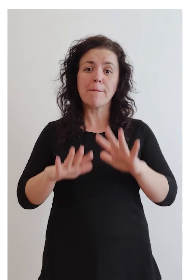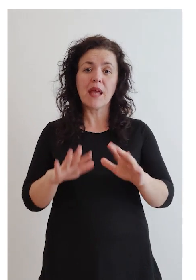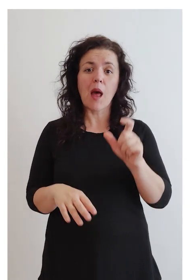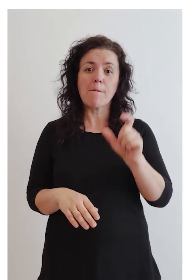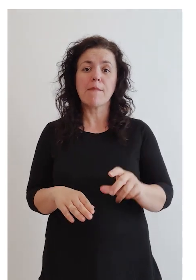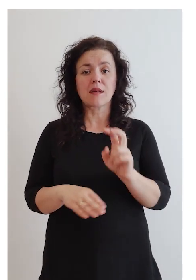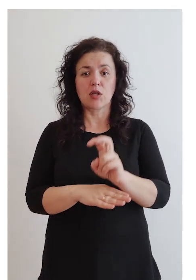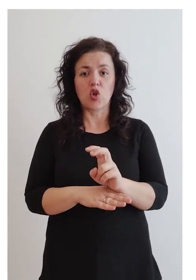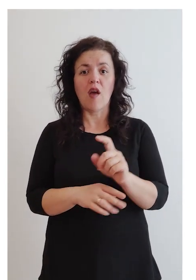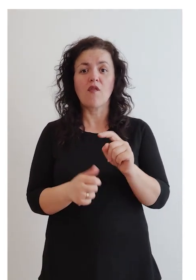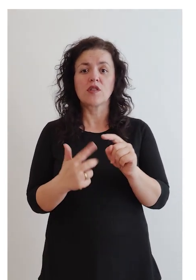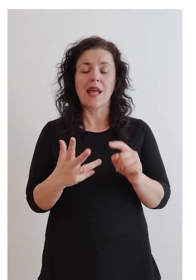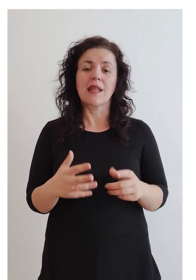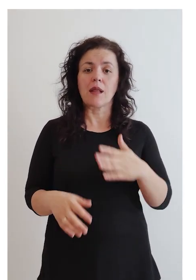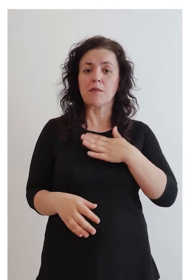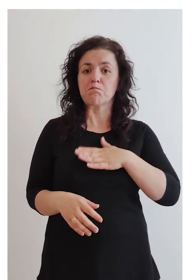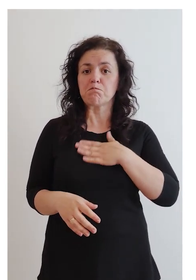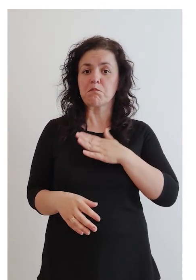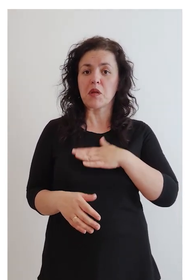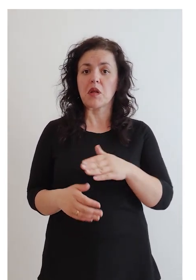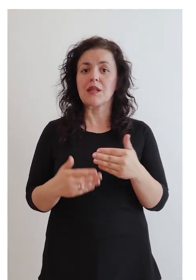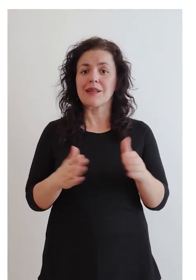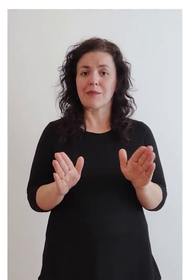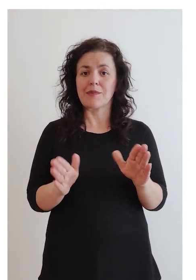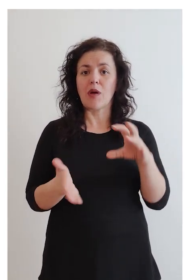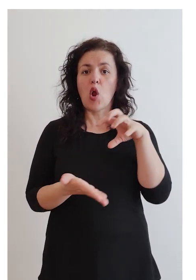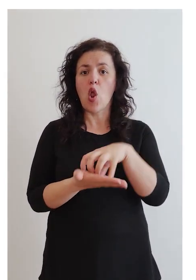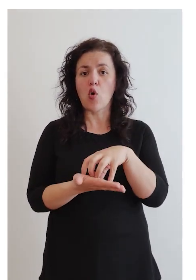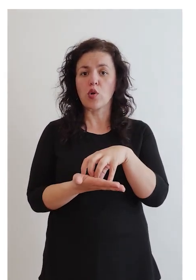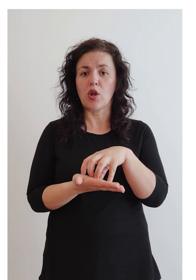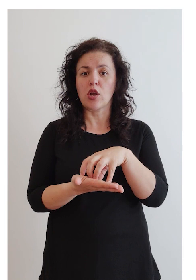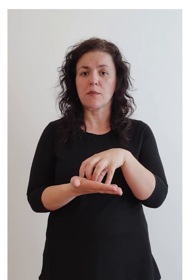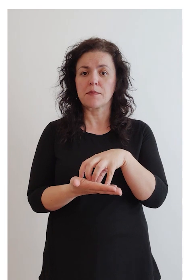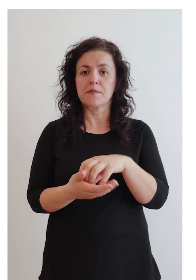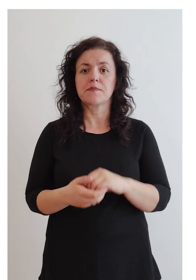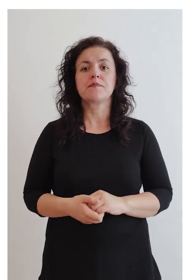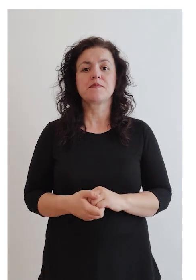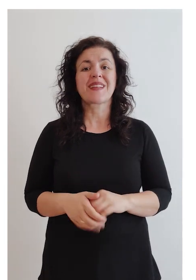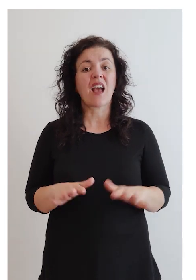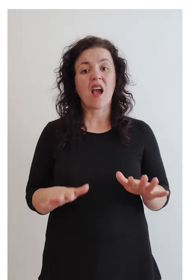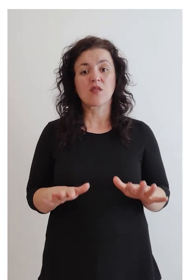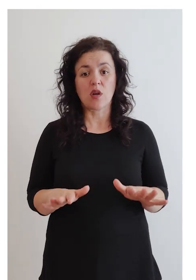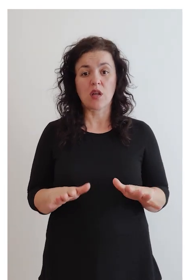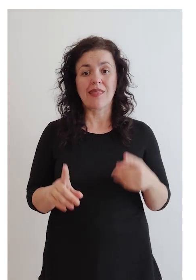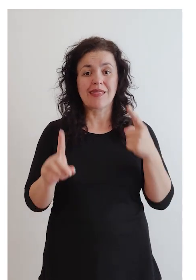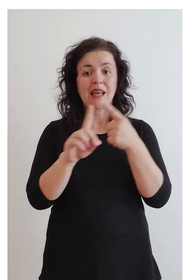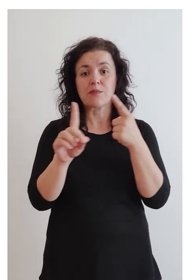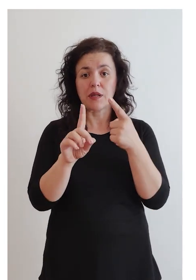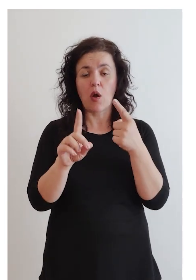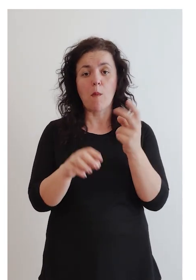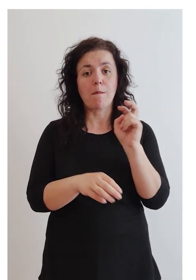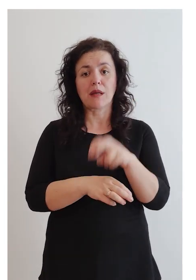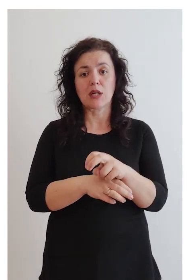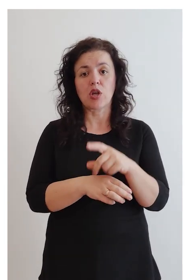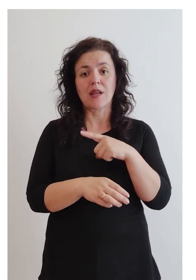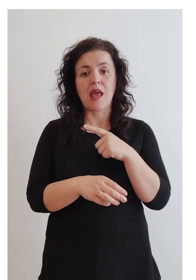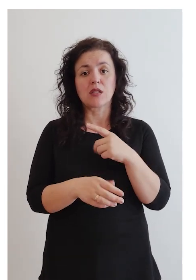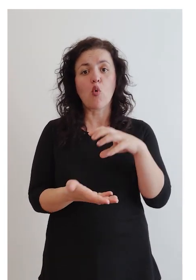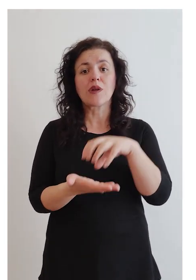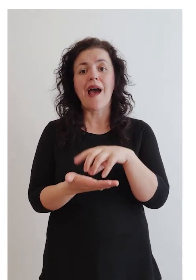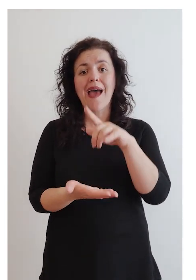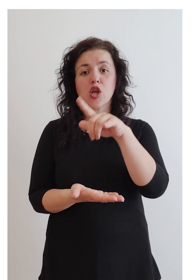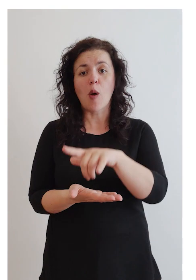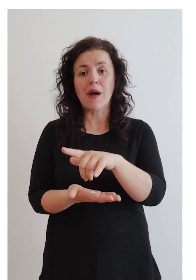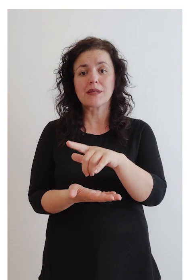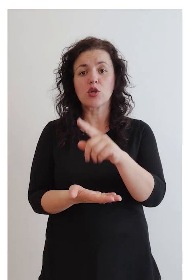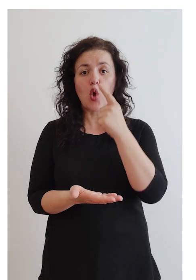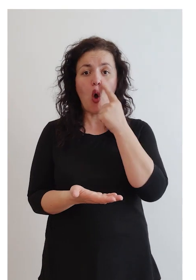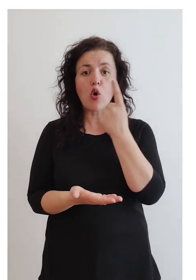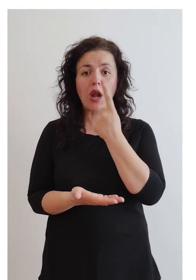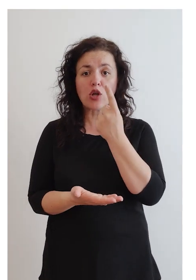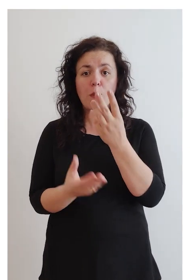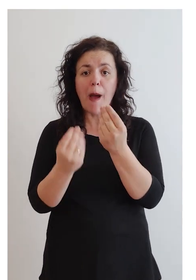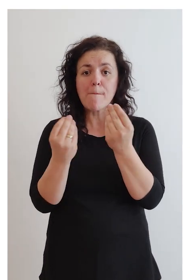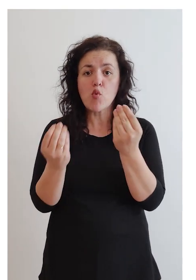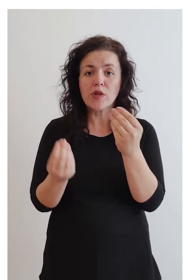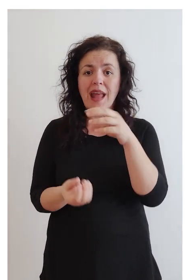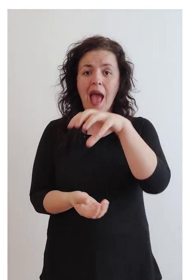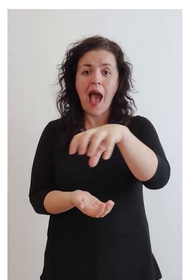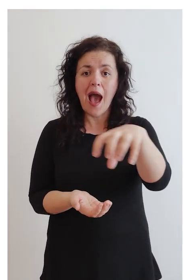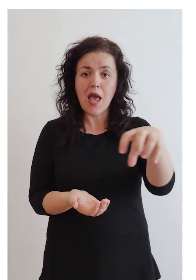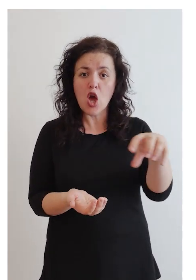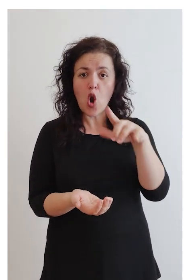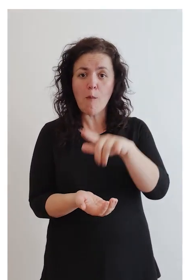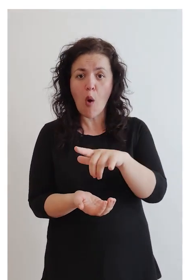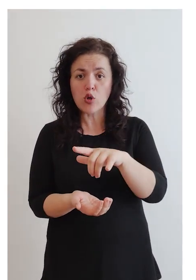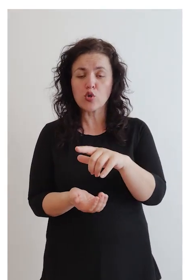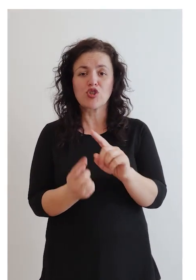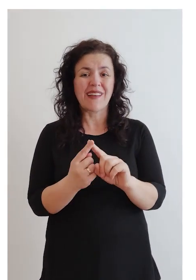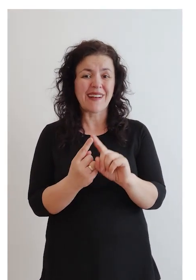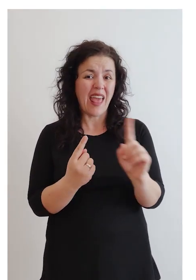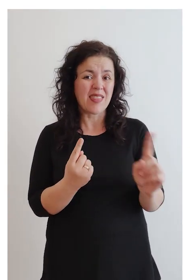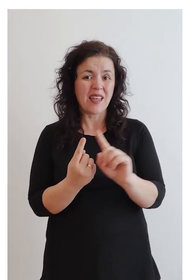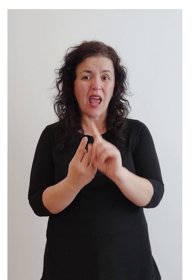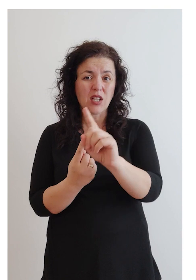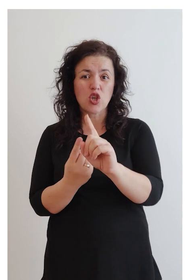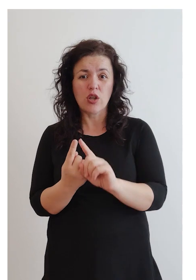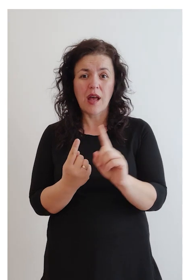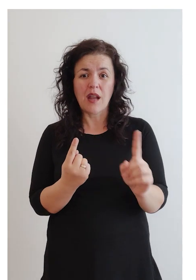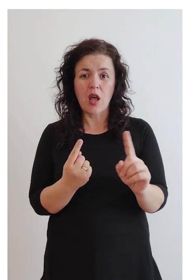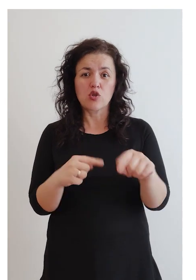În cazul în care destinația unui pasager este un aeroport dintr-un oraș cu mai multe aeroporturi și redirecționarea duce la transportul pasagerului către altul dintre aceste aeroporturi,